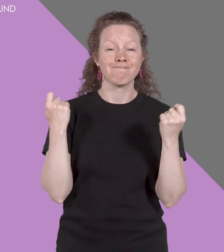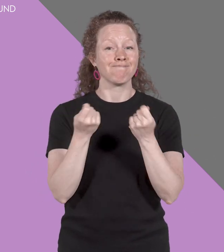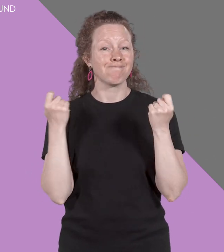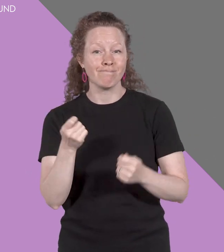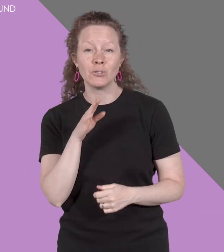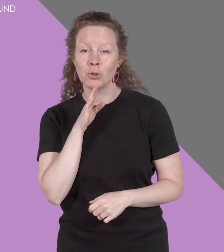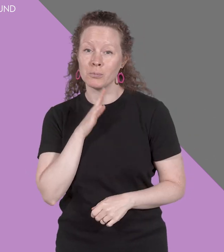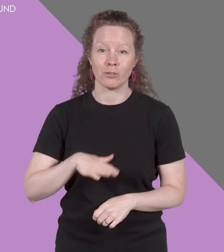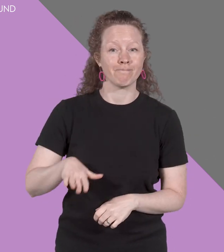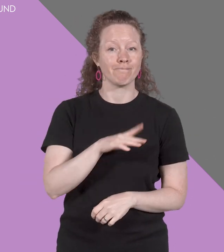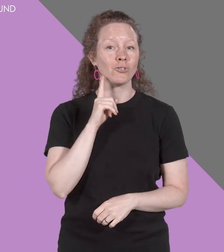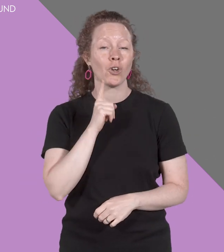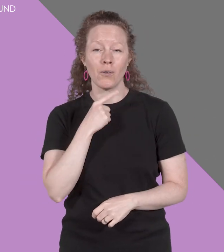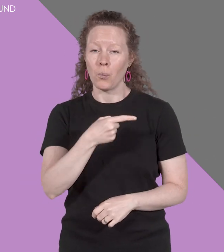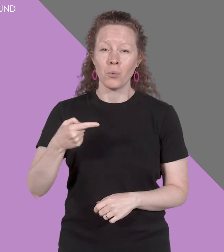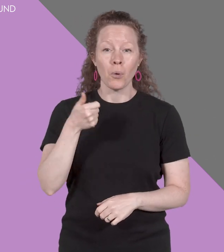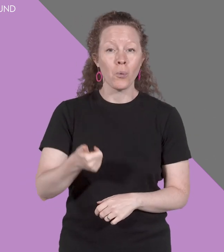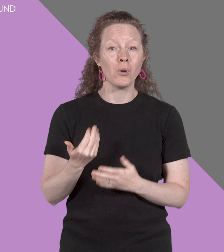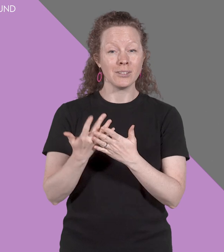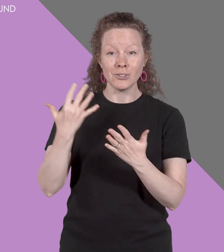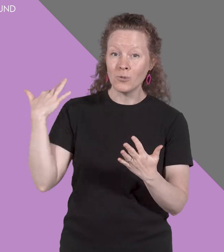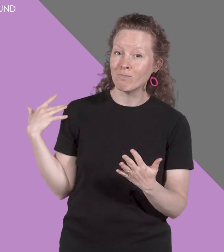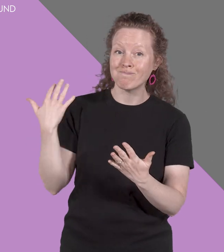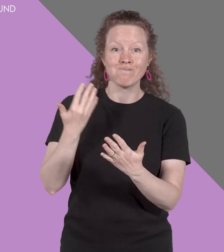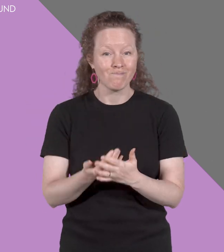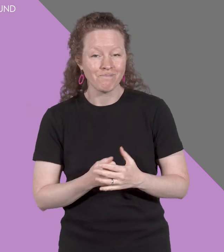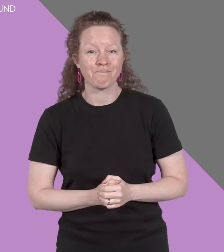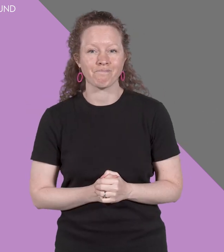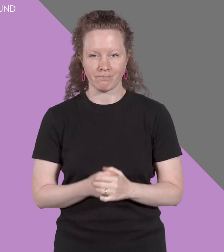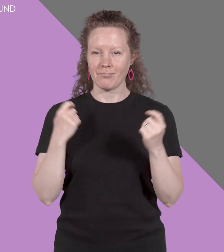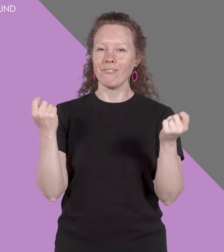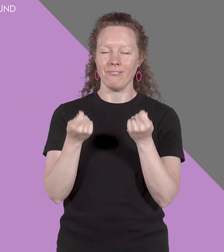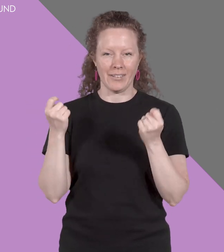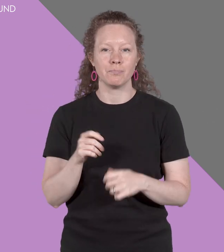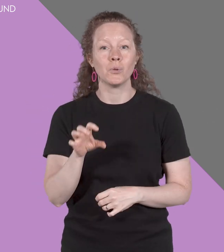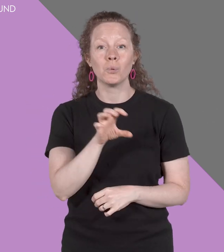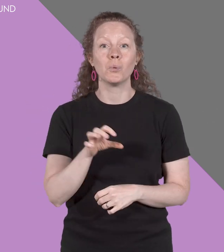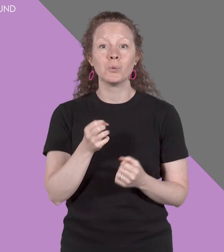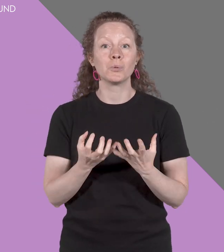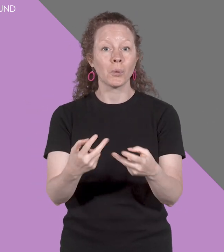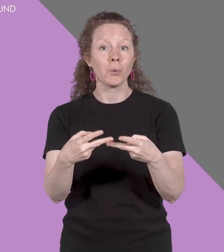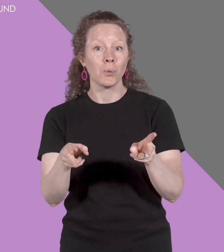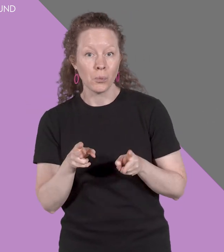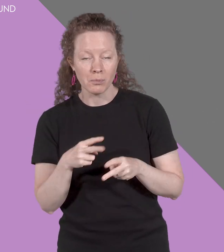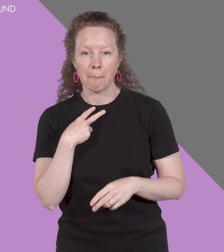för att fira Jakobstads Nejdens Döva rf:s hundraåriga historia. Festen inleddes på gårdsplanen till Rosenlunds prästgård, -